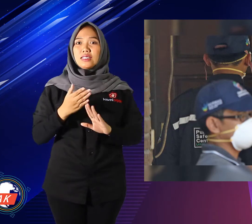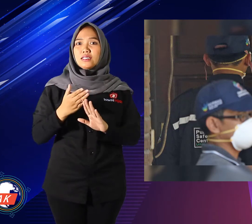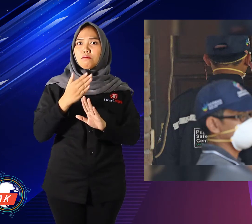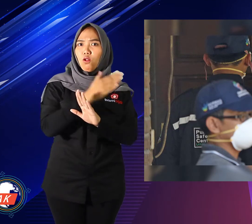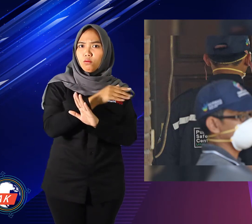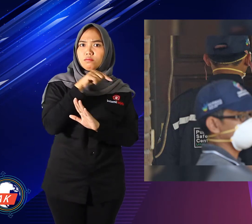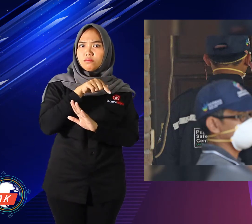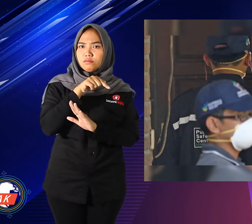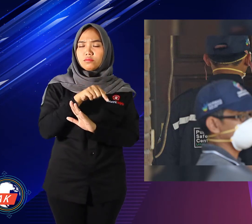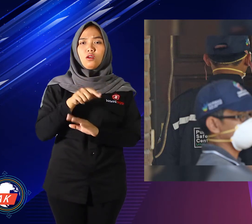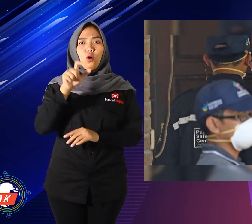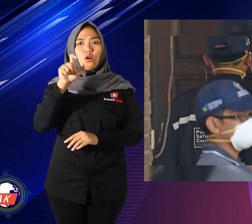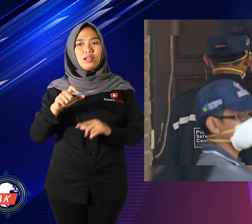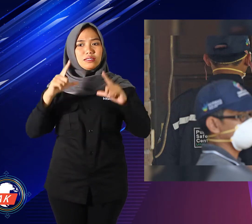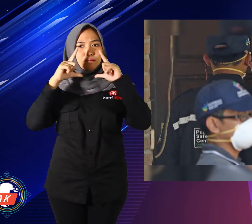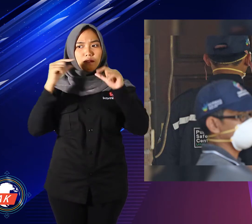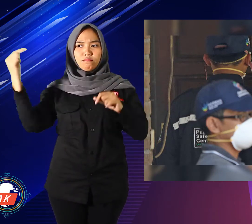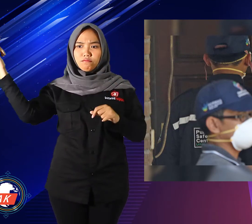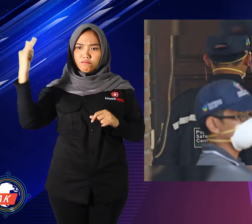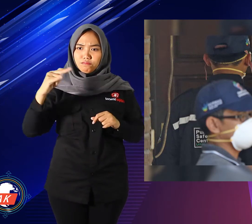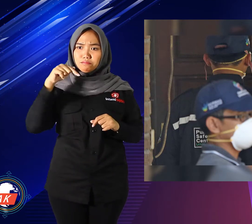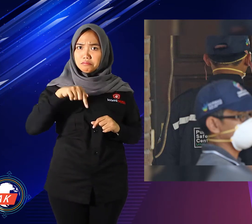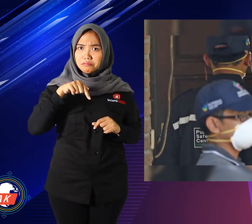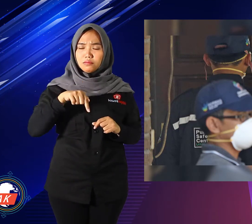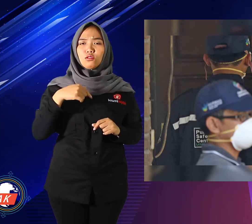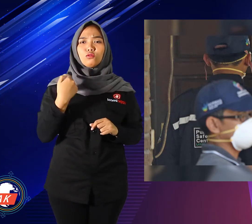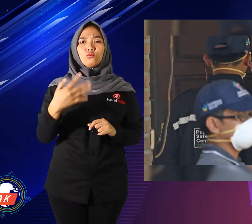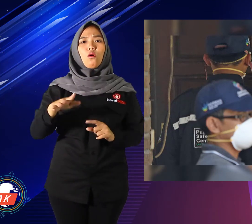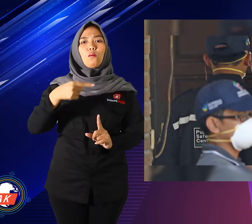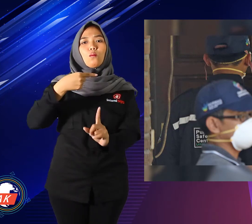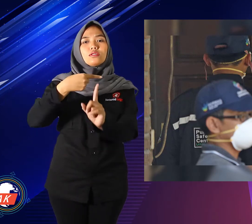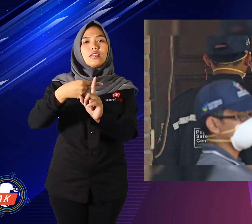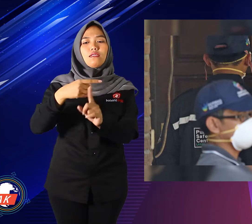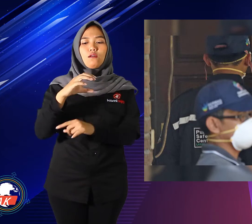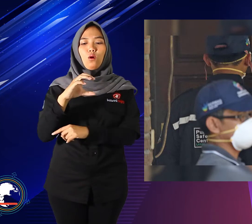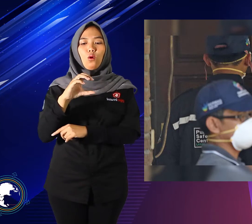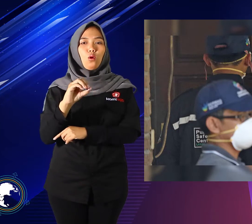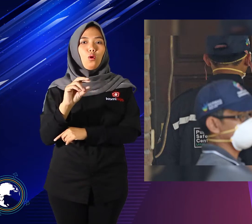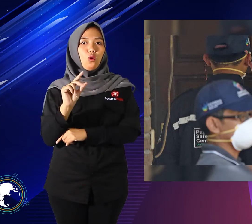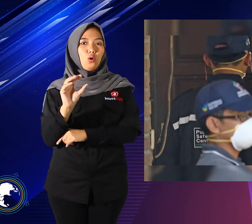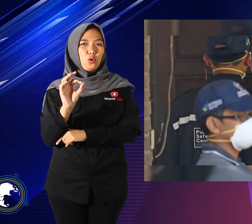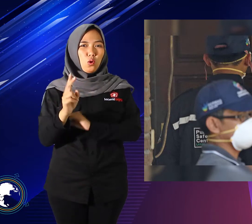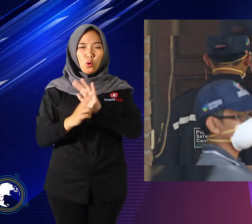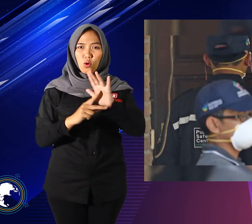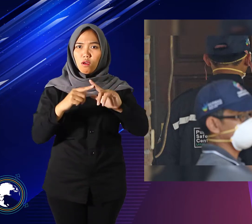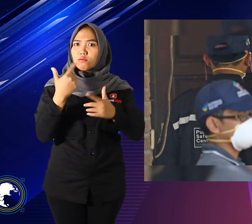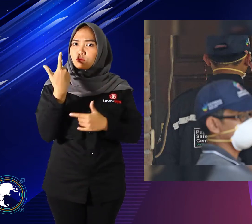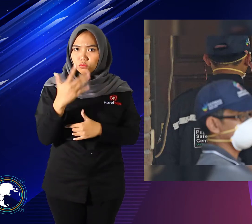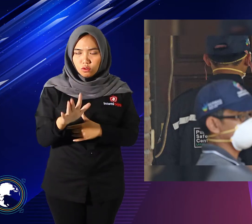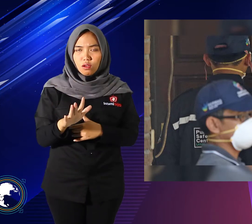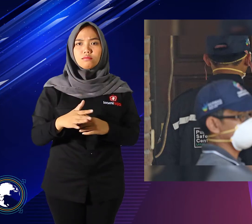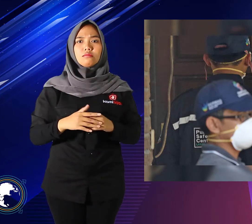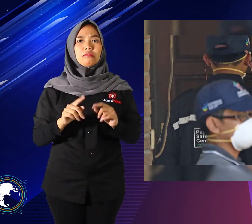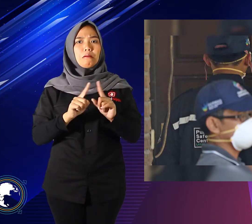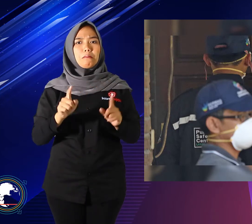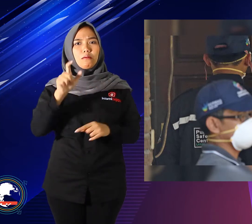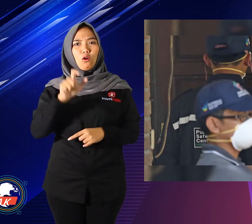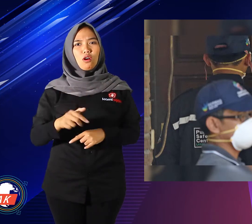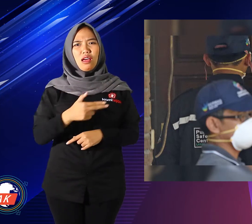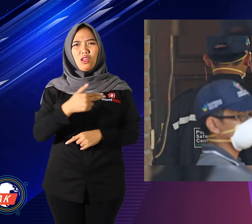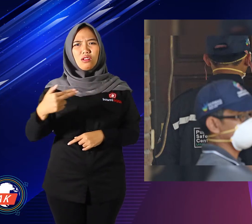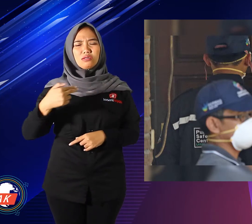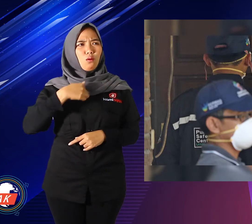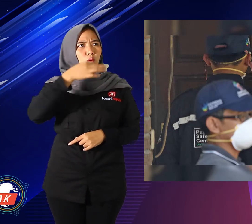Ternyata, orang Jepang tersebut itu sudah positif Corona dan kedua orang Indonesia